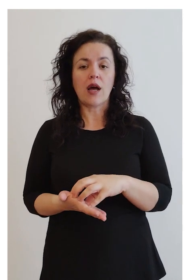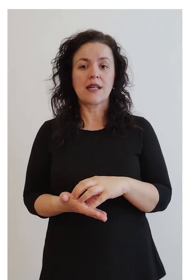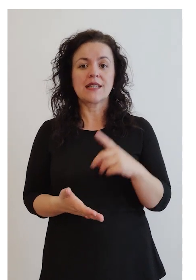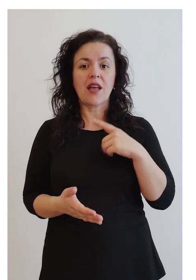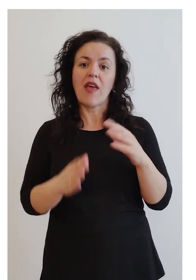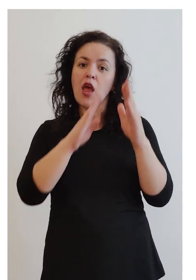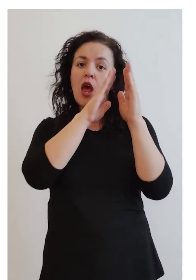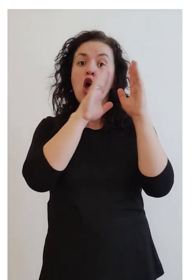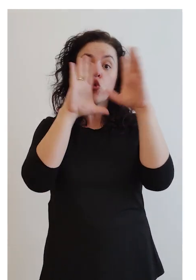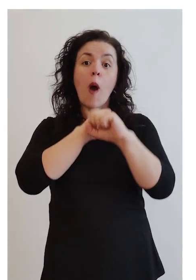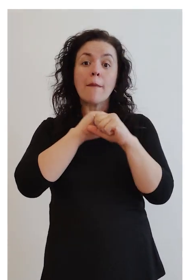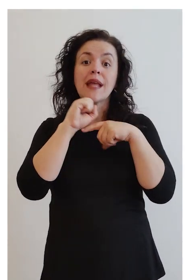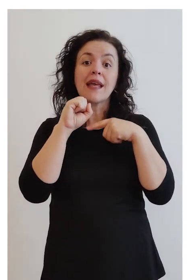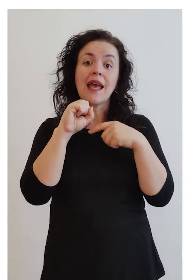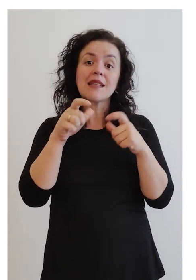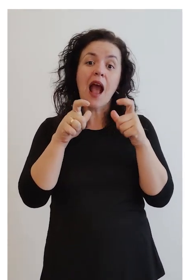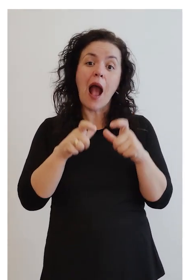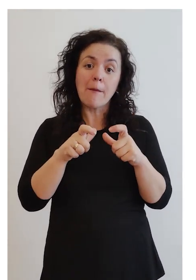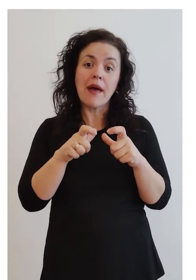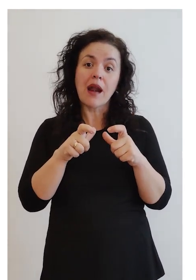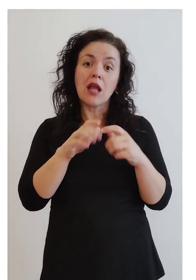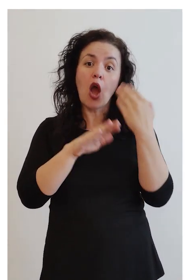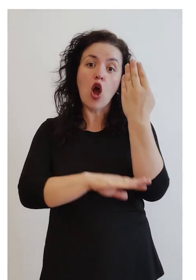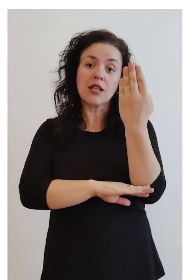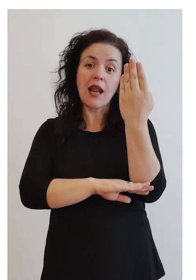Dacă vă hotărâți să ieșiți, iată câteva sfaturi.